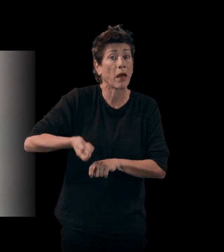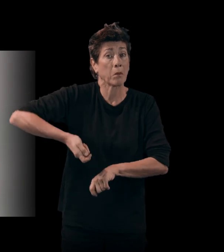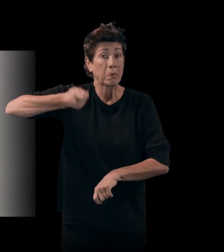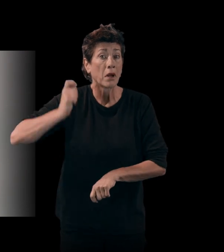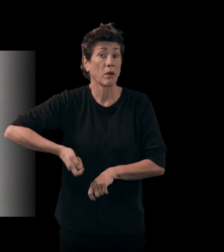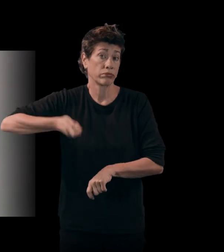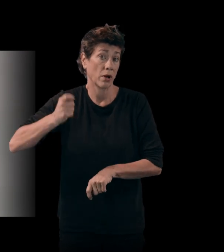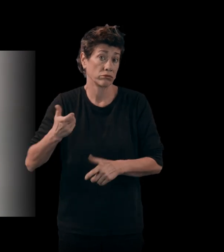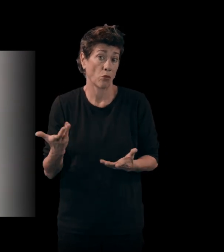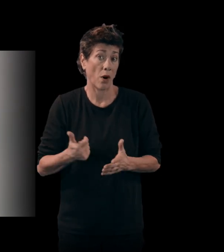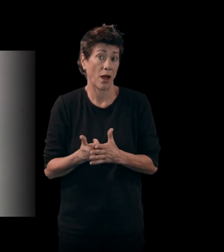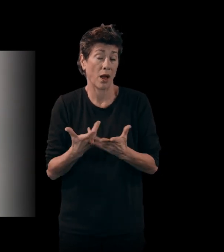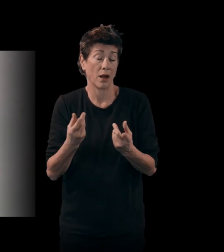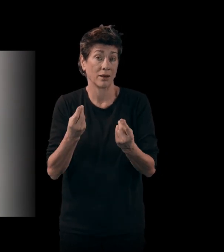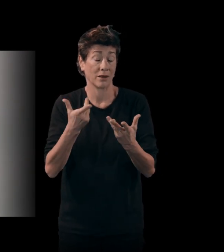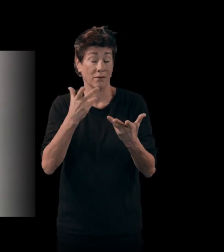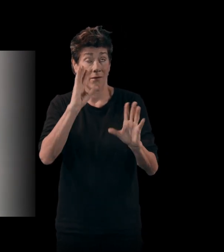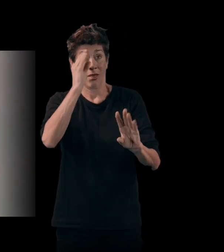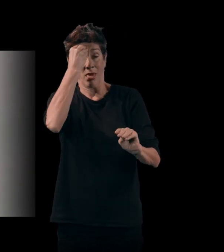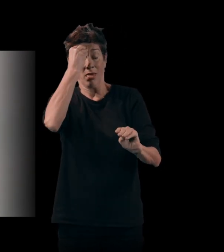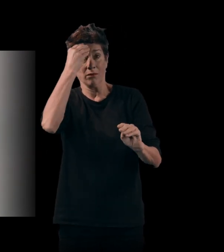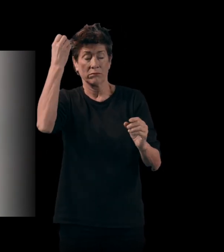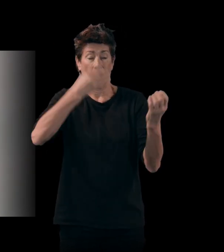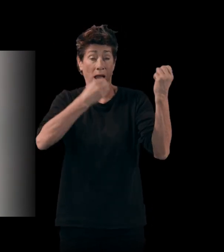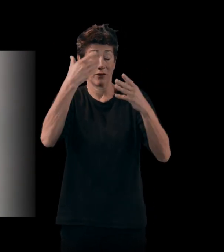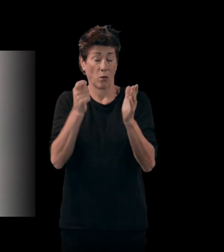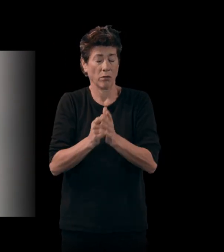Ces flux de conscience sont arrivés pendant qu'on grattait, ponçait, peignait.